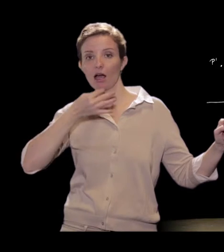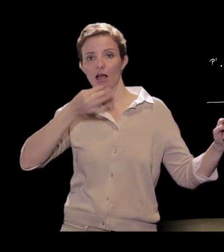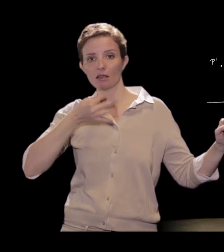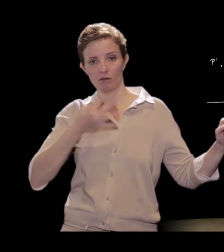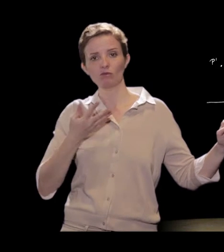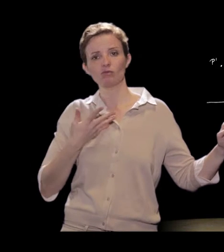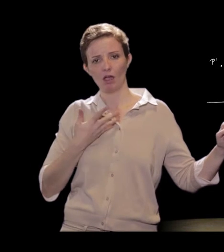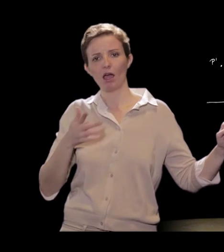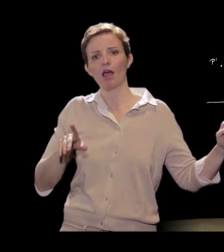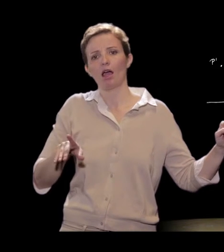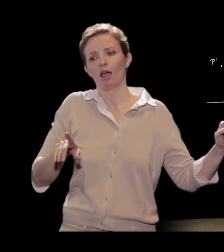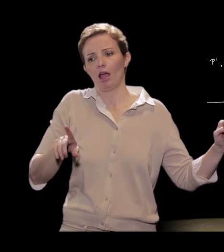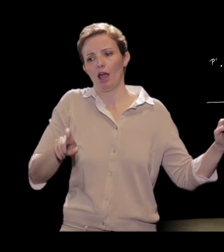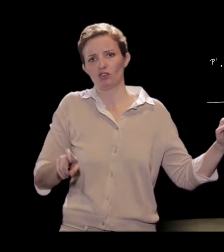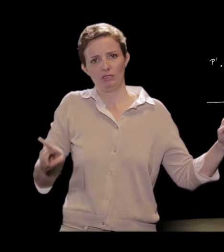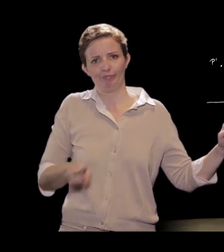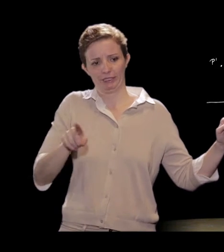Quindi si troverà in questa posizione.